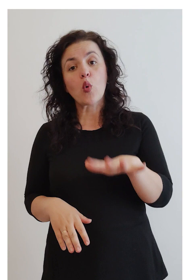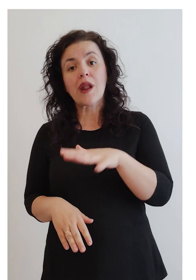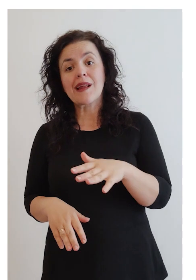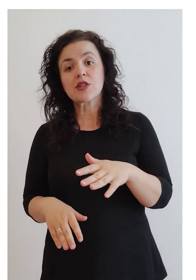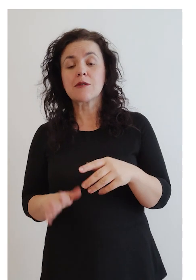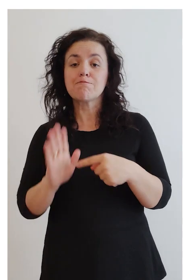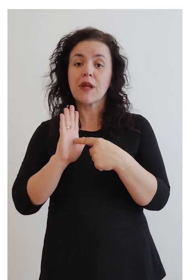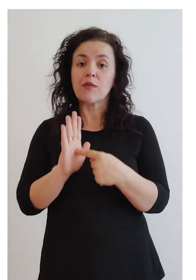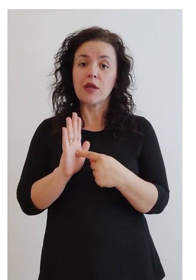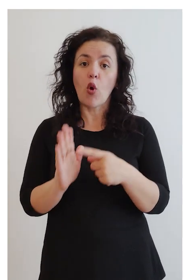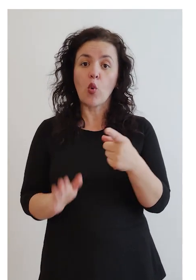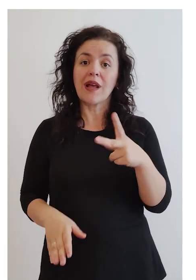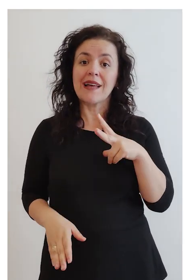Țineți ochii deschiși!